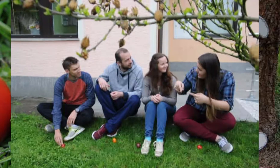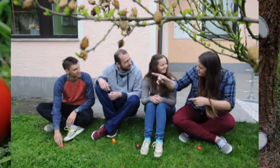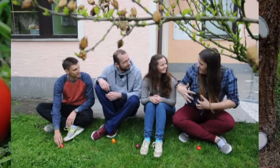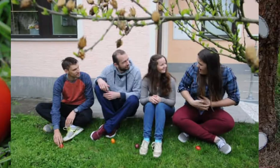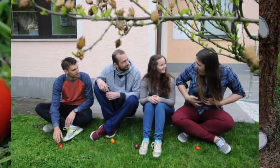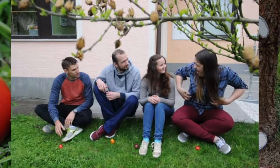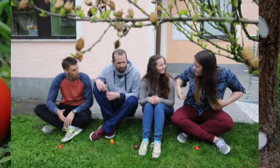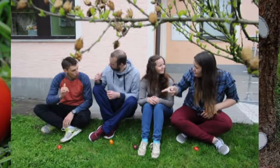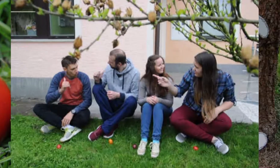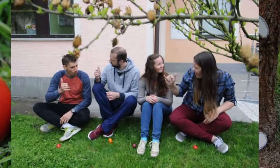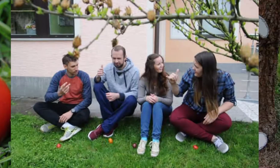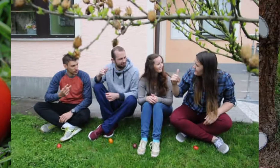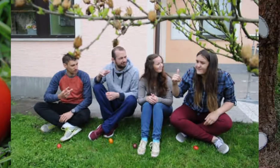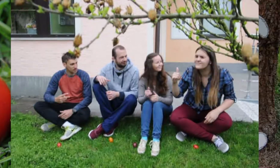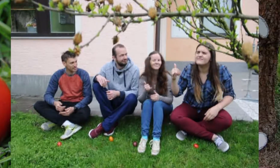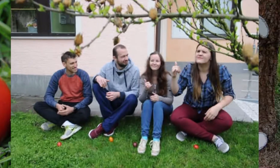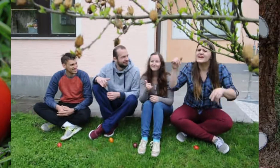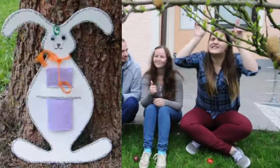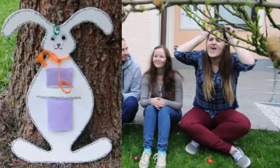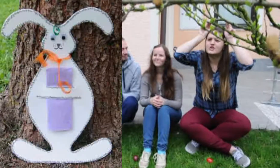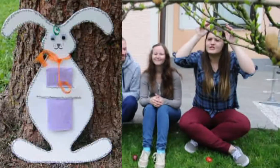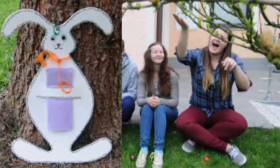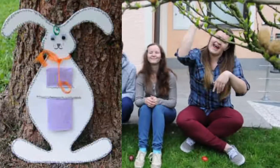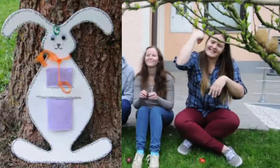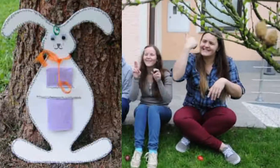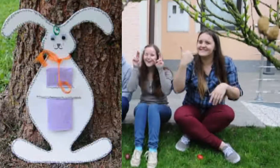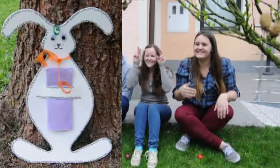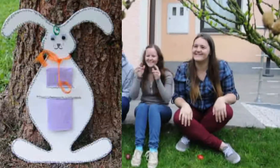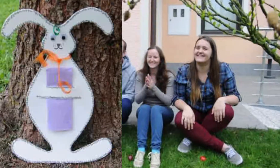Deja: Ali ste lačni? Miloš, Jurij, Iva: Da, da. Deja: Zajček, daj nam!